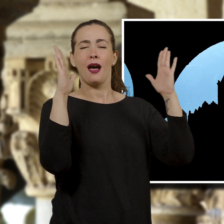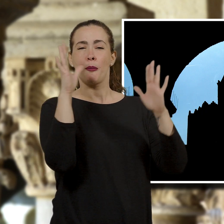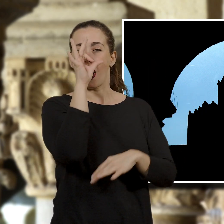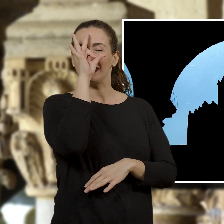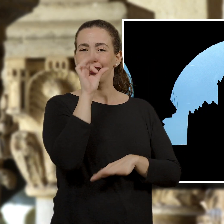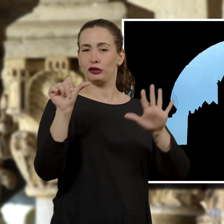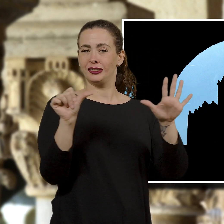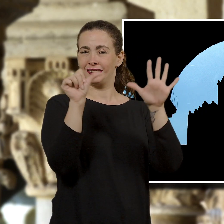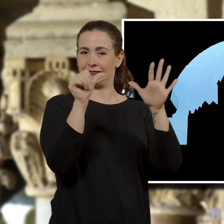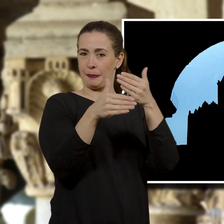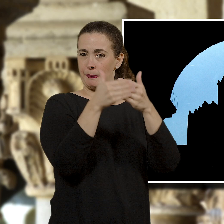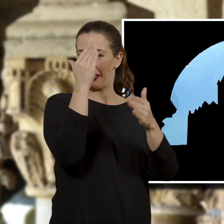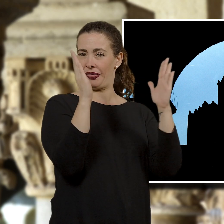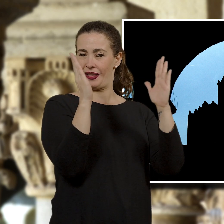a començaments del segle VI.